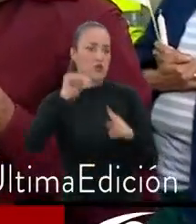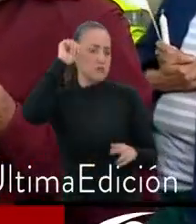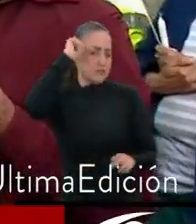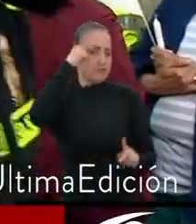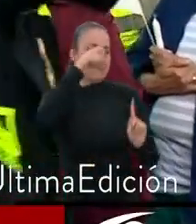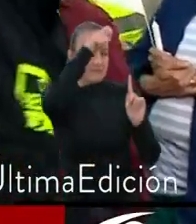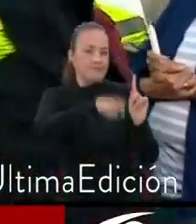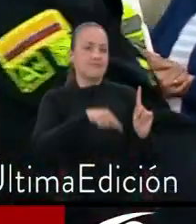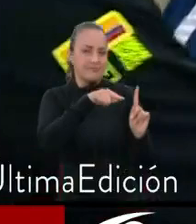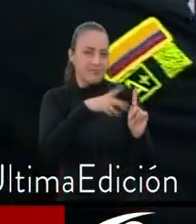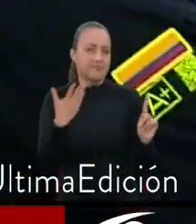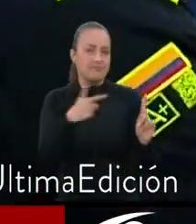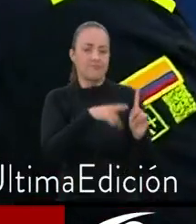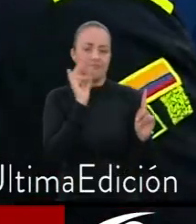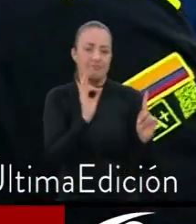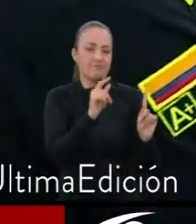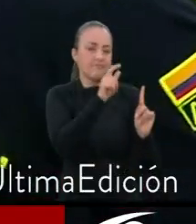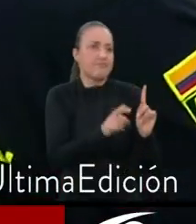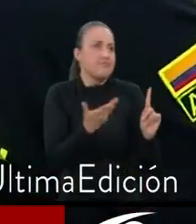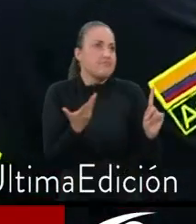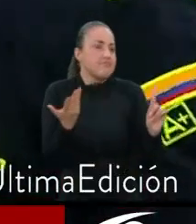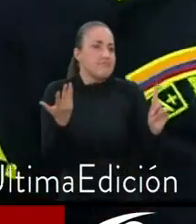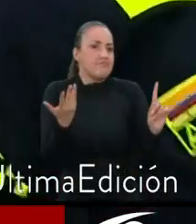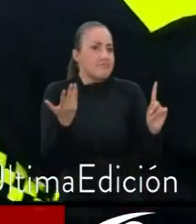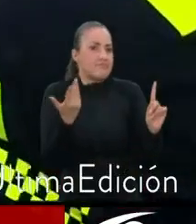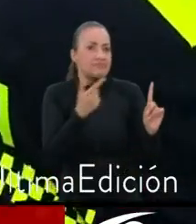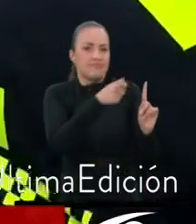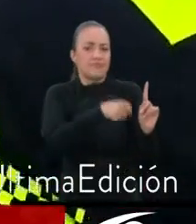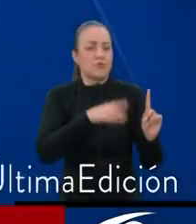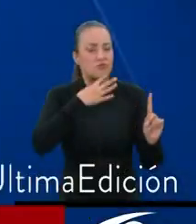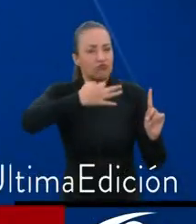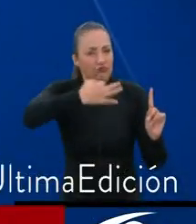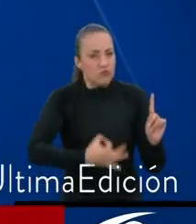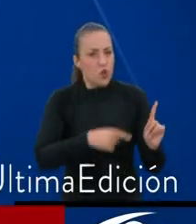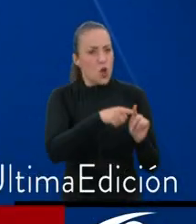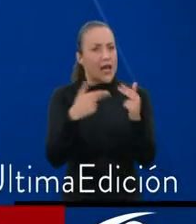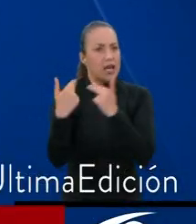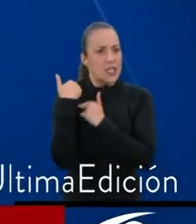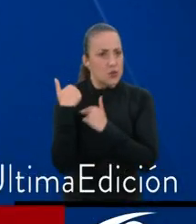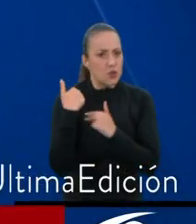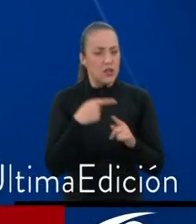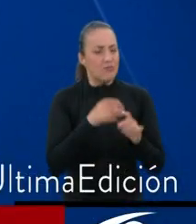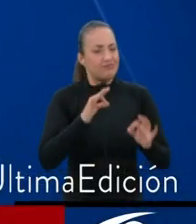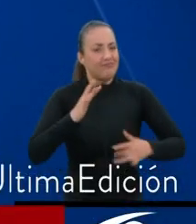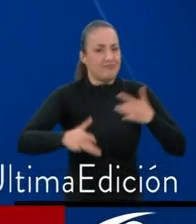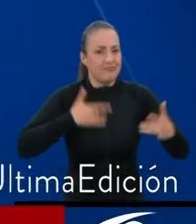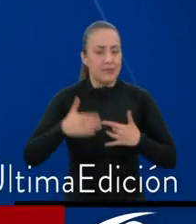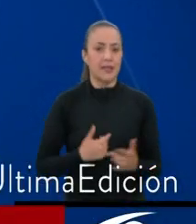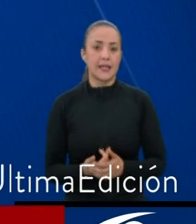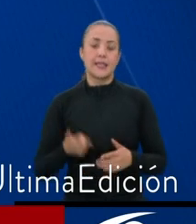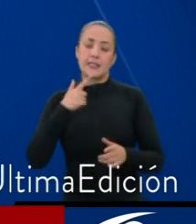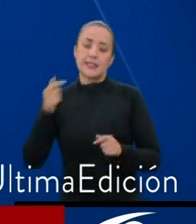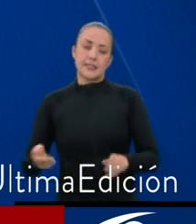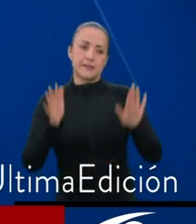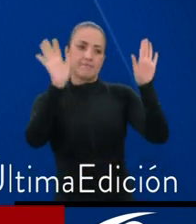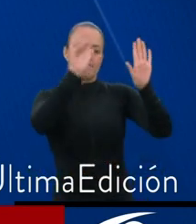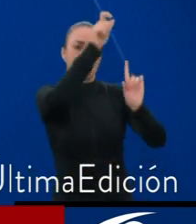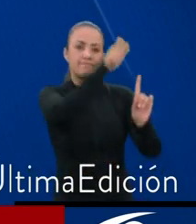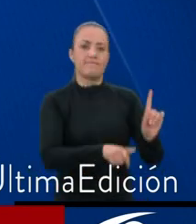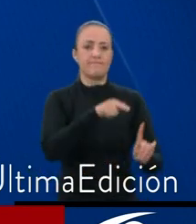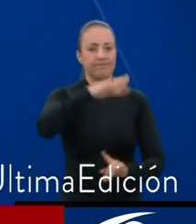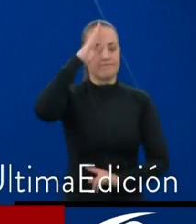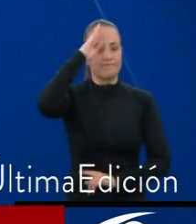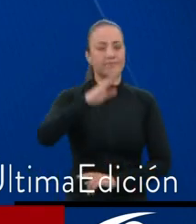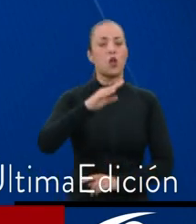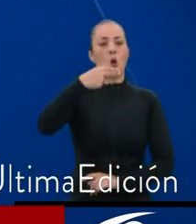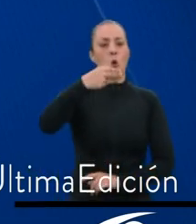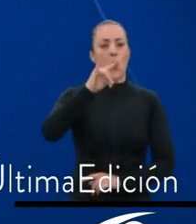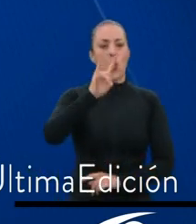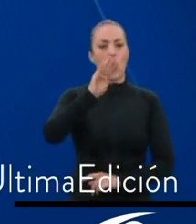policía.